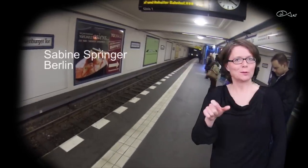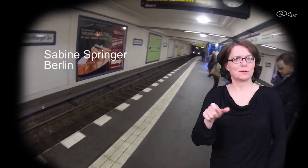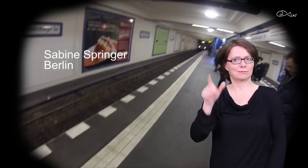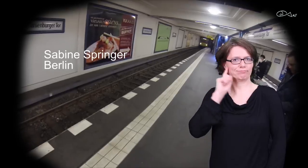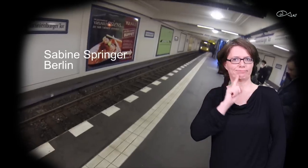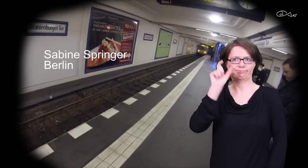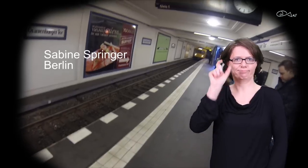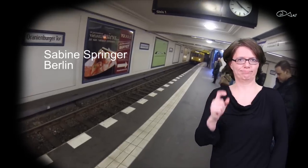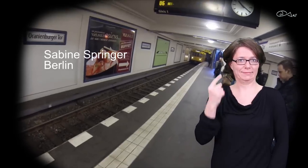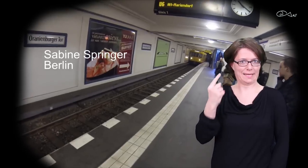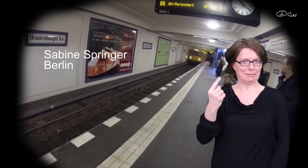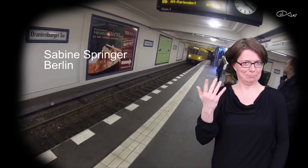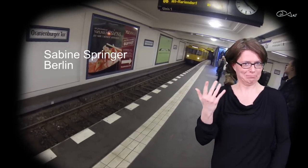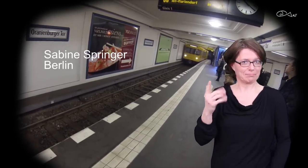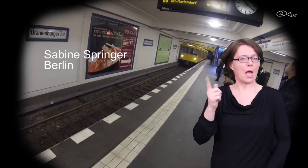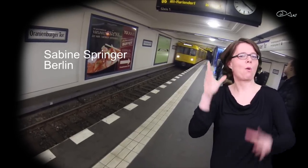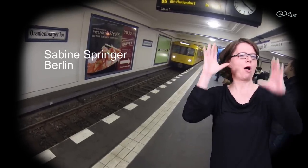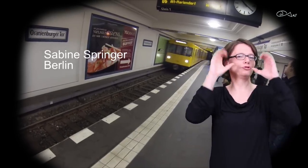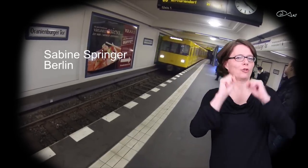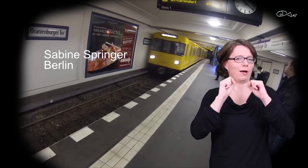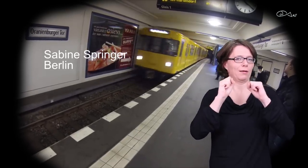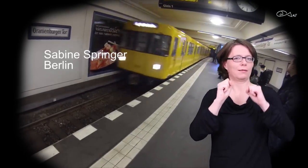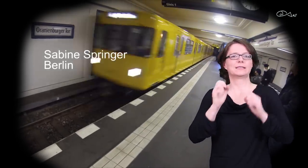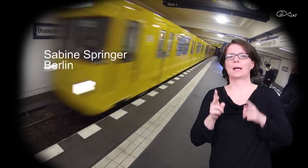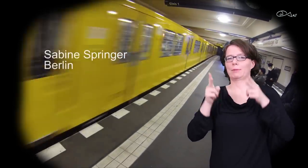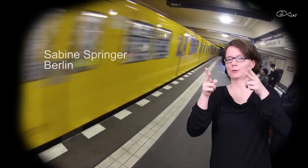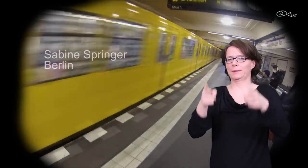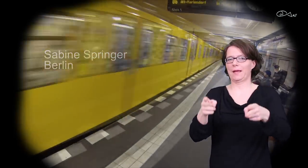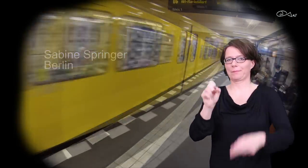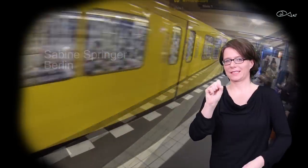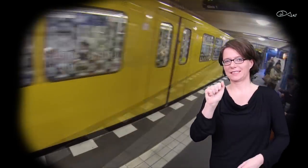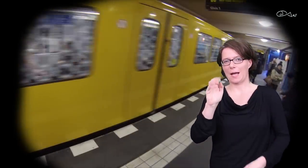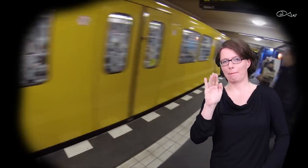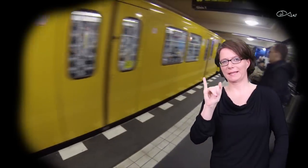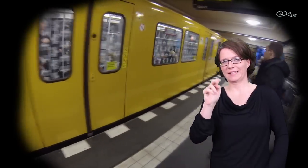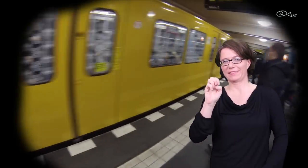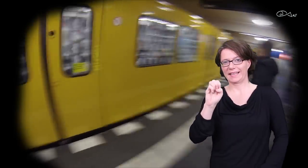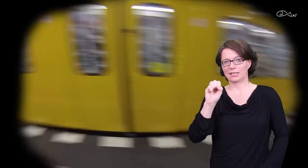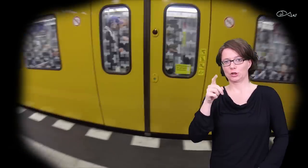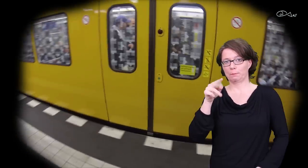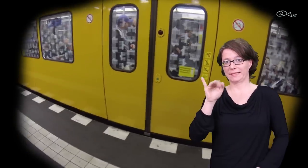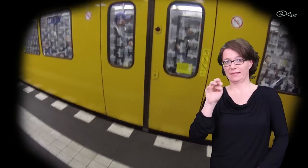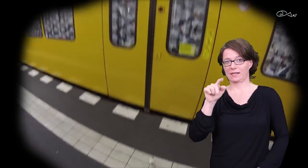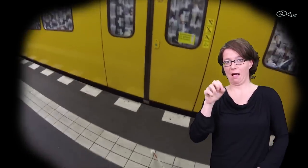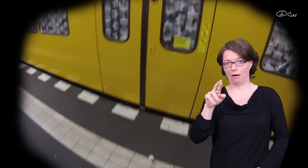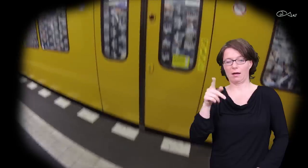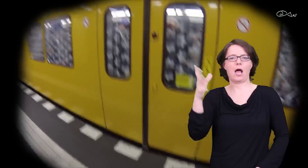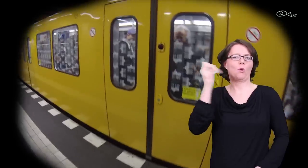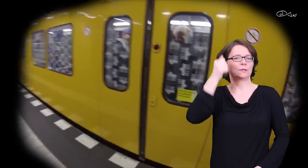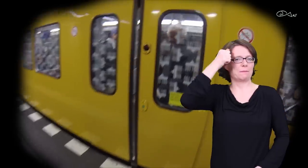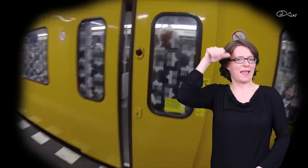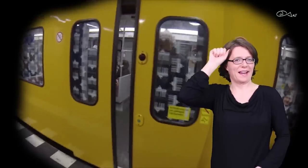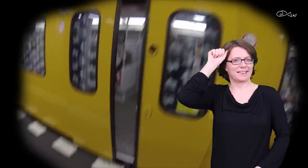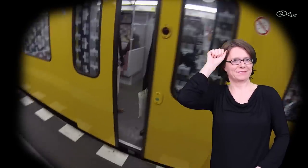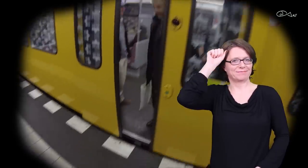Die nächste taube Person hat das Usher-Syndrom. Sie heißt Sabine Springer und kommt aus Berlin.